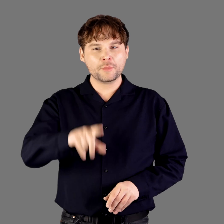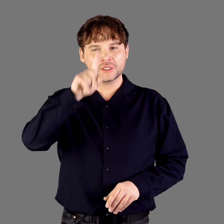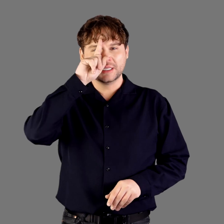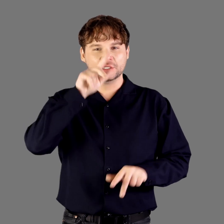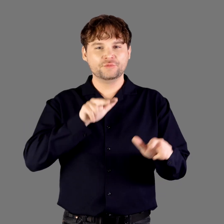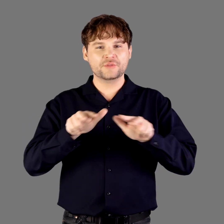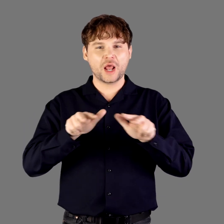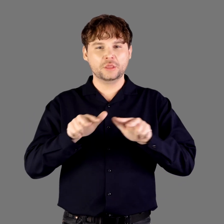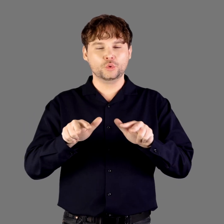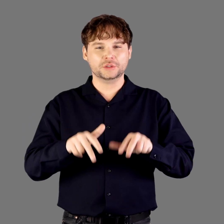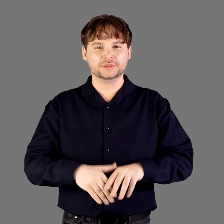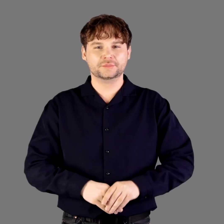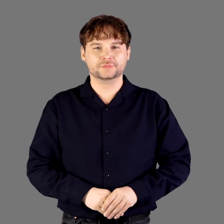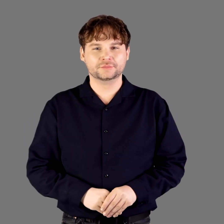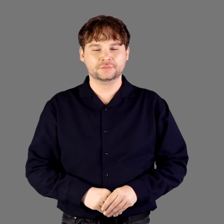Polizeiverwaltung